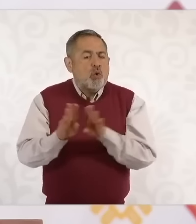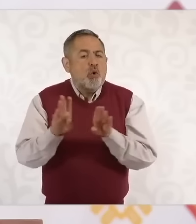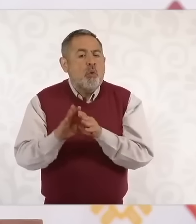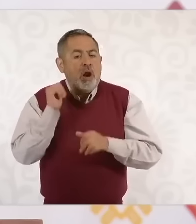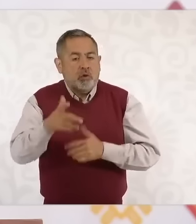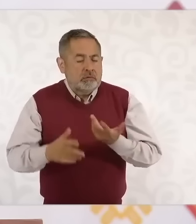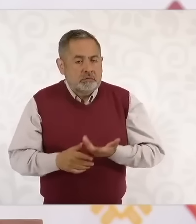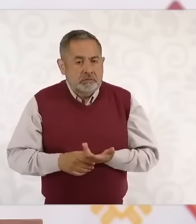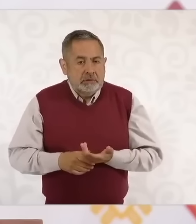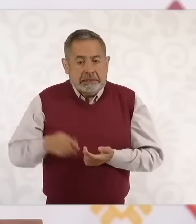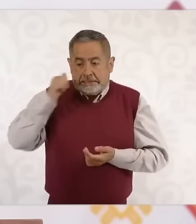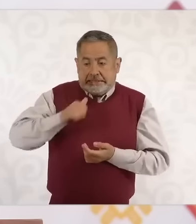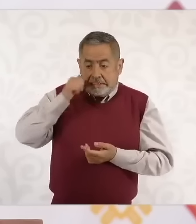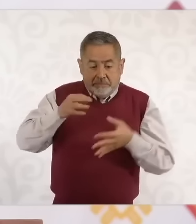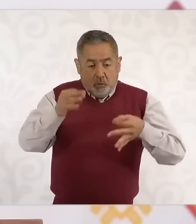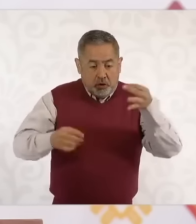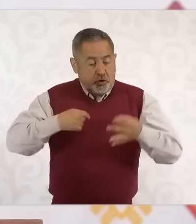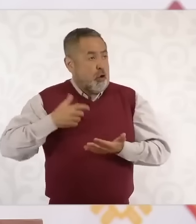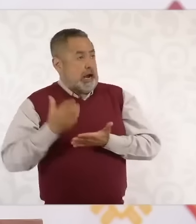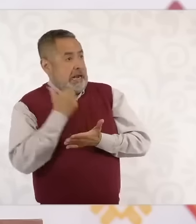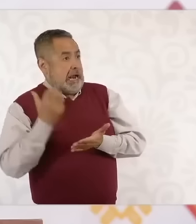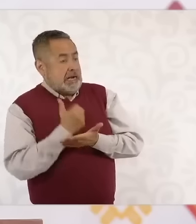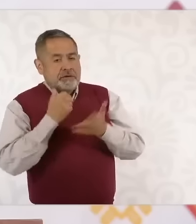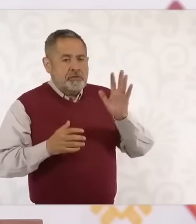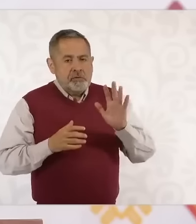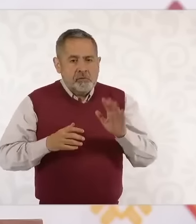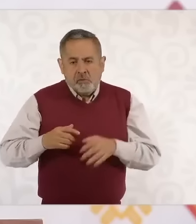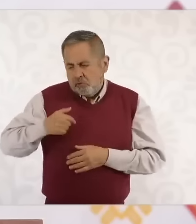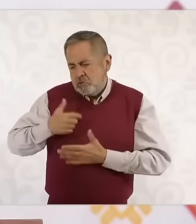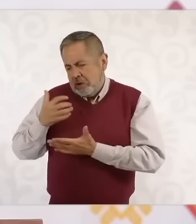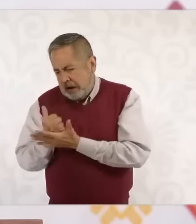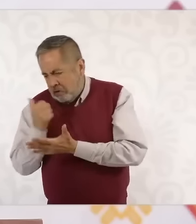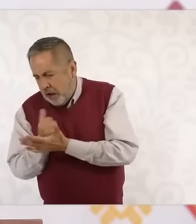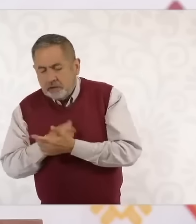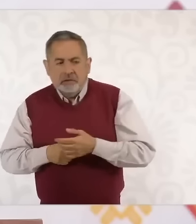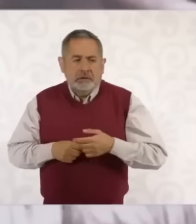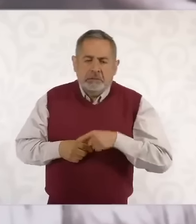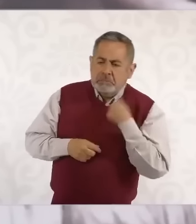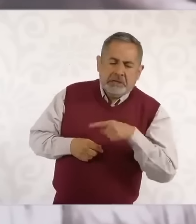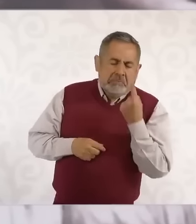decir que siempre vas a ganar el panel, nosotros hemos ganado un ganamos un panel y perdimos uno,